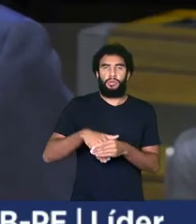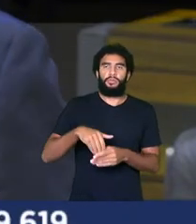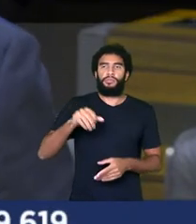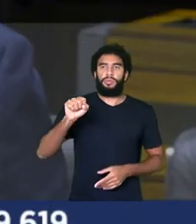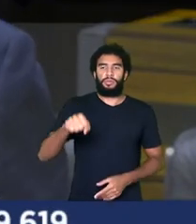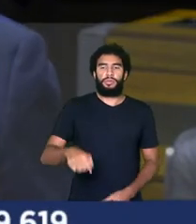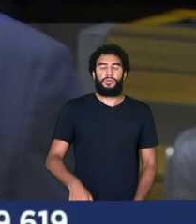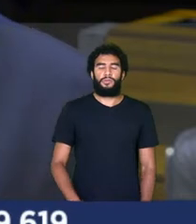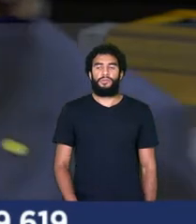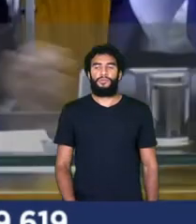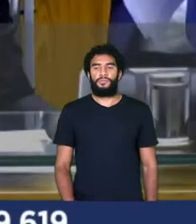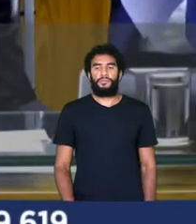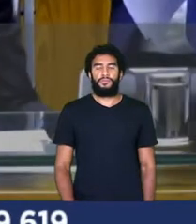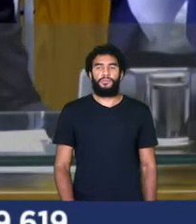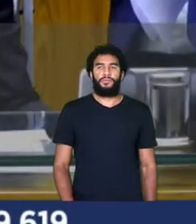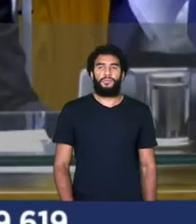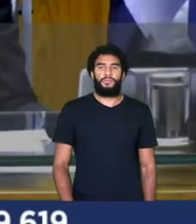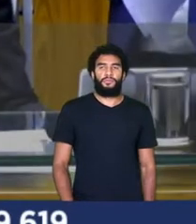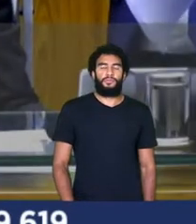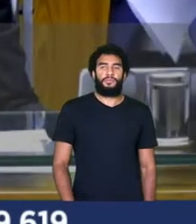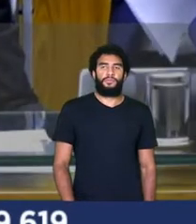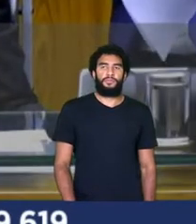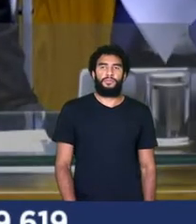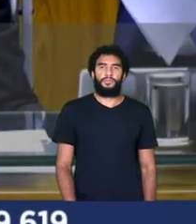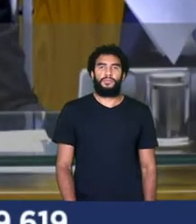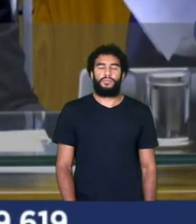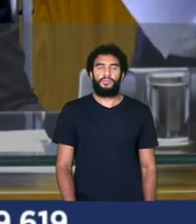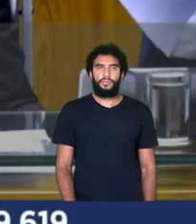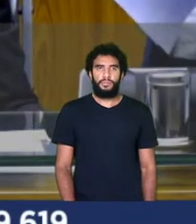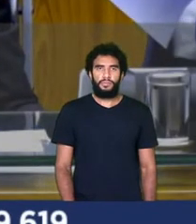DESTAQUE APRESENTADO PELO NOVO NÃO SE SUSTENTA TECNICAMENTE. O PCDOB VOTA SIM. -- [PRESIDENTE]: PCDOB